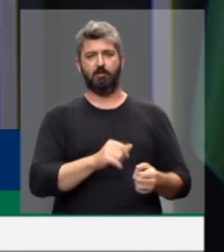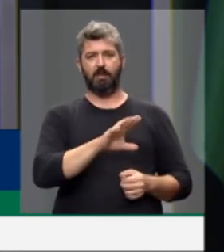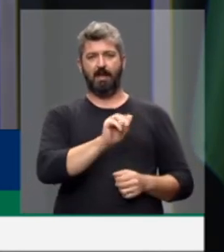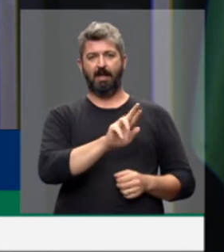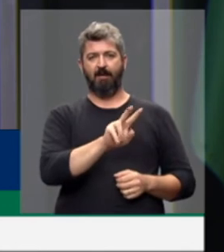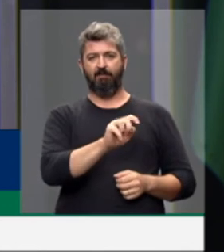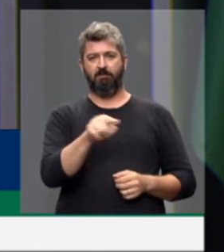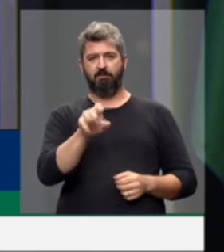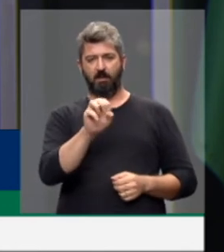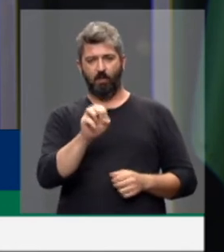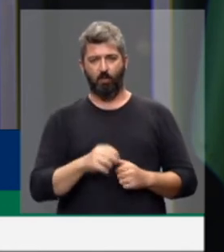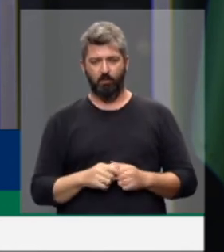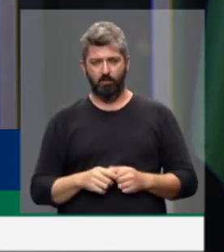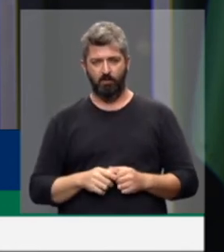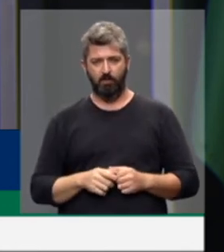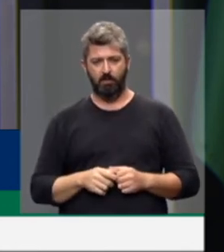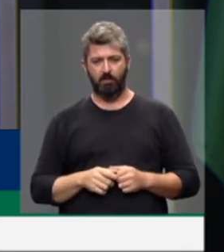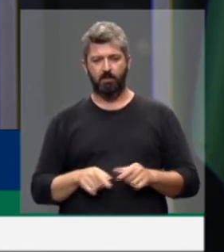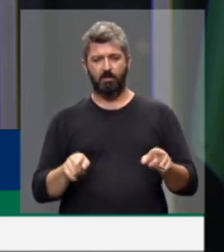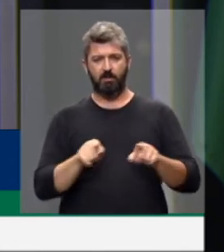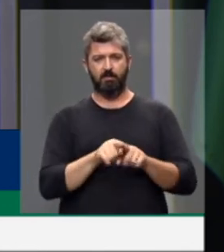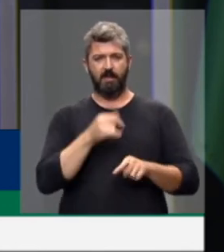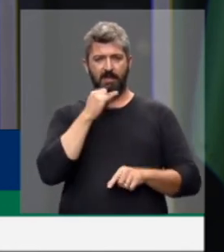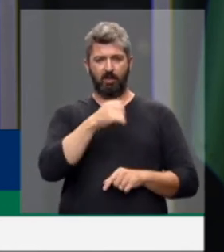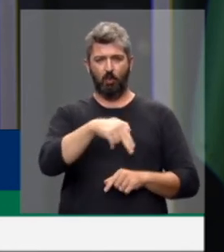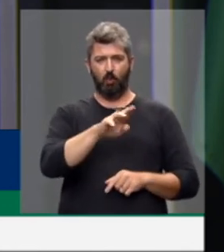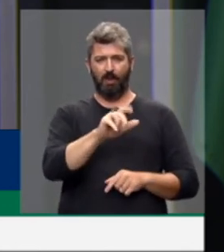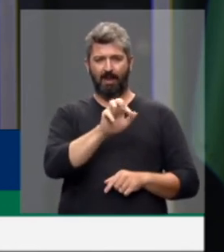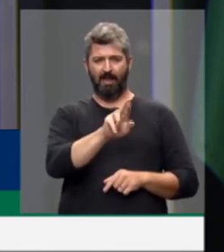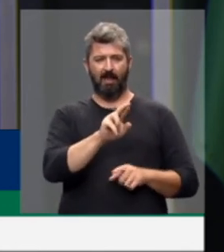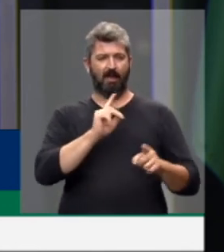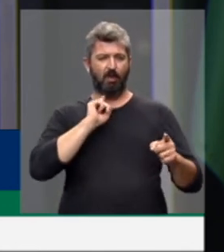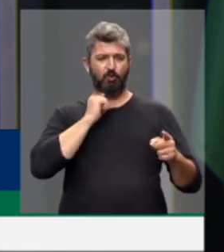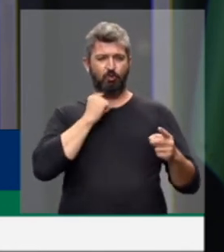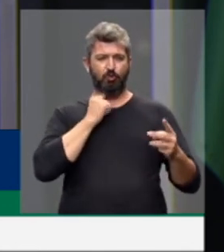FOI DITO AQUI PARA GERAÇÃO DE ENERGIA ATRAVÀS DO ÓLEO